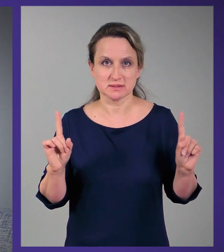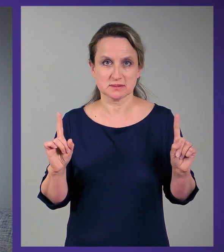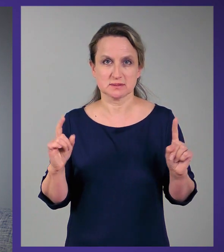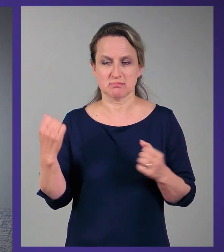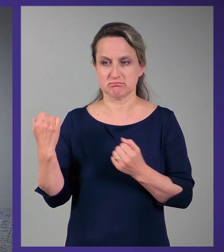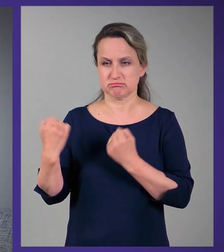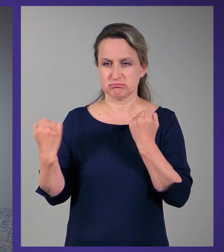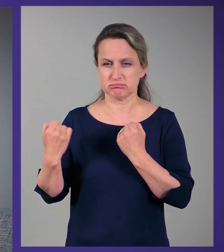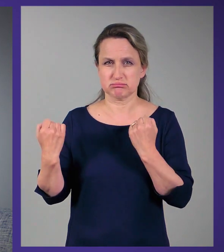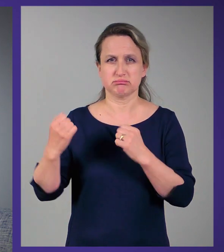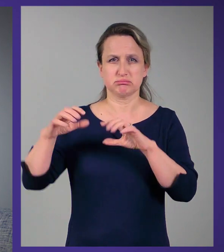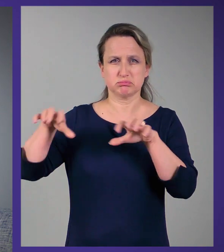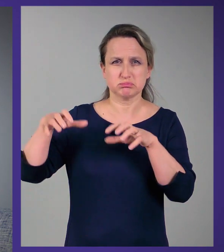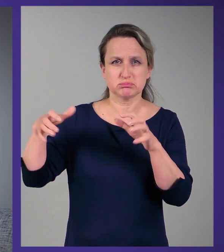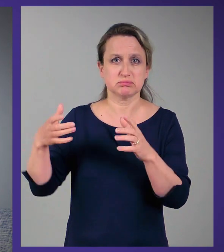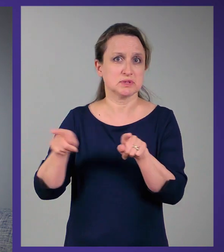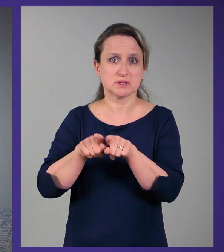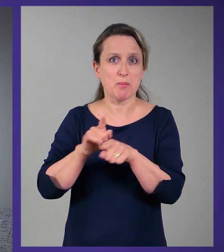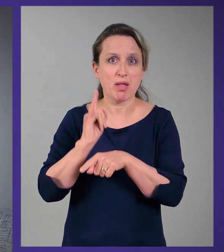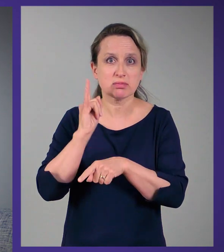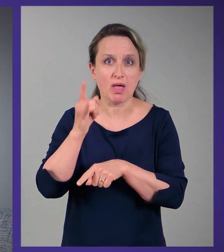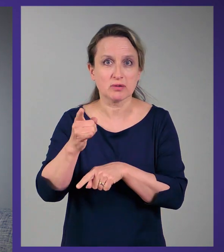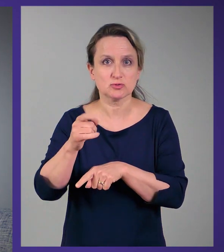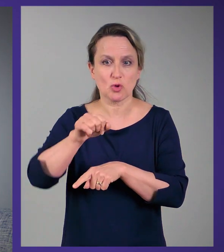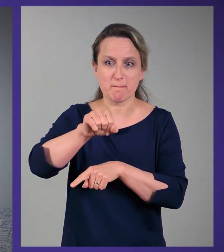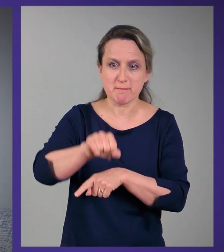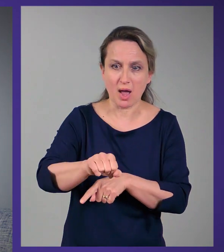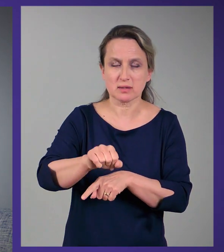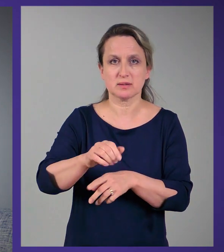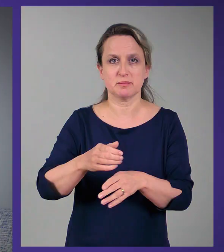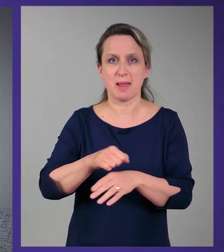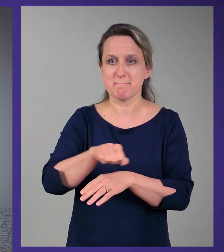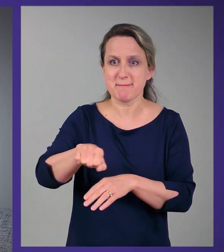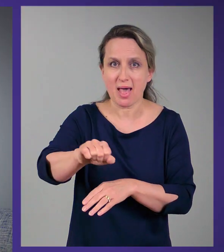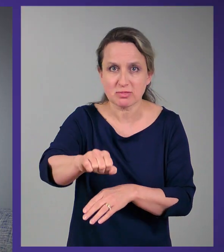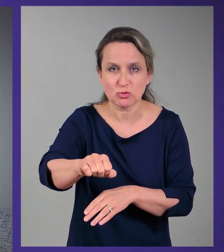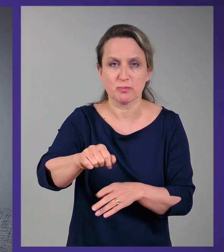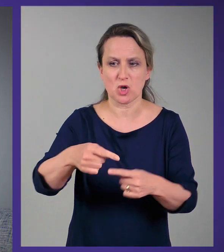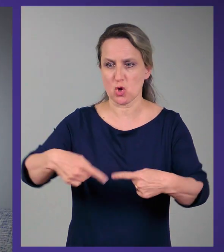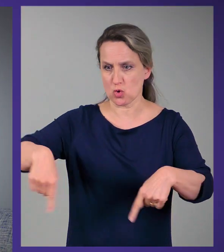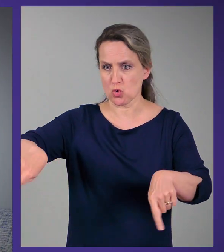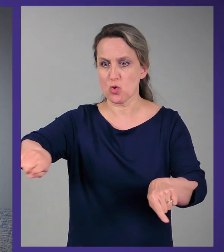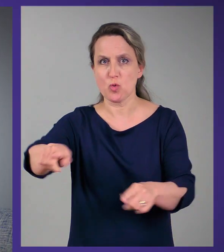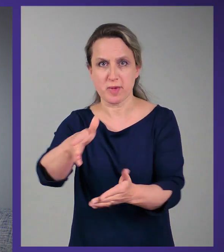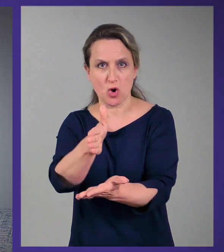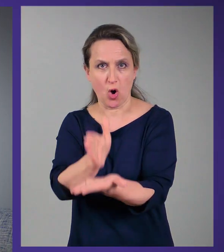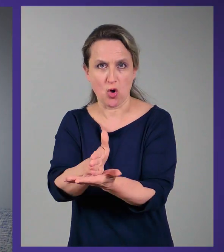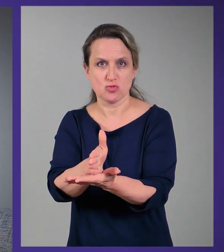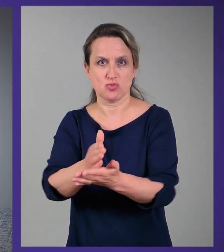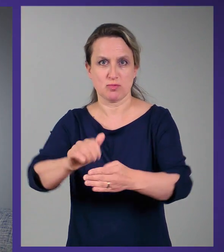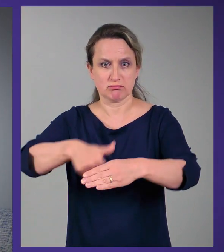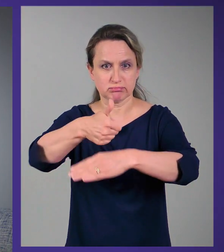et operatiivsõiduki, aga ka näiteks takso parkimiseks ja peatumiseks oleks piisavalt ruumi ja see ruum